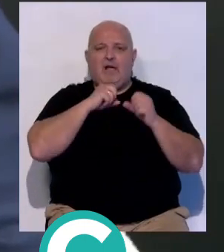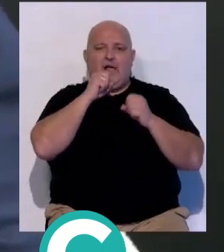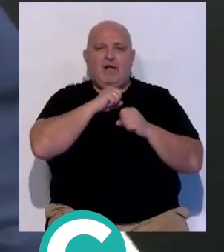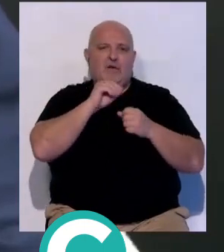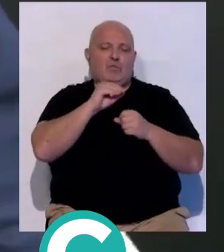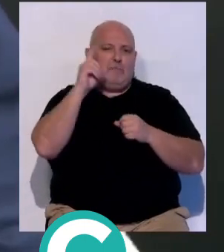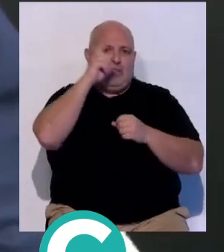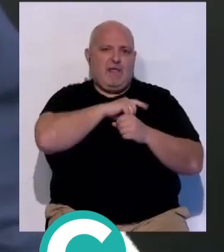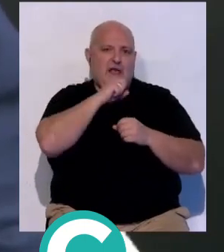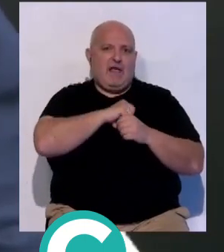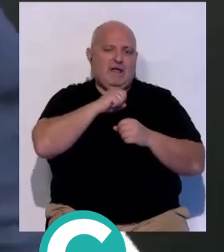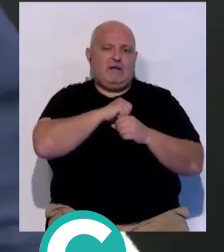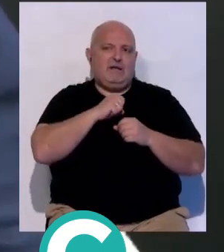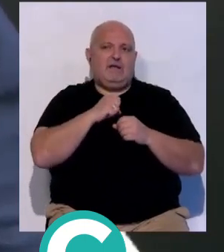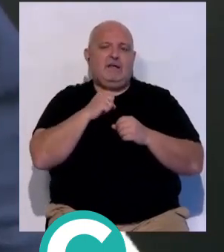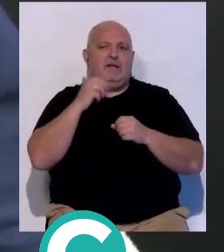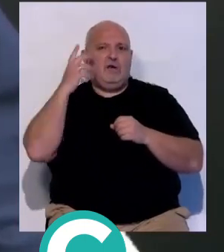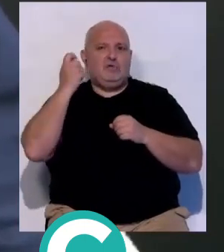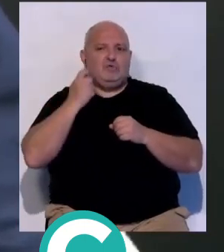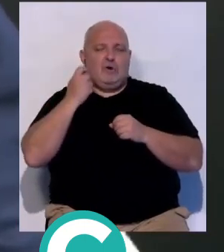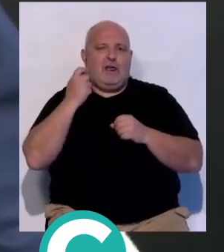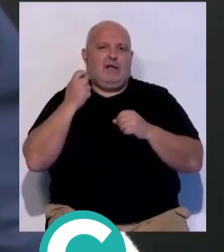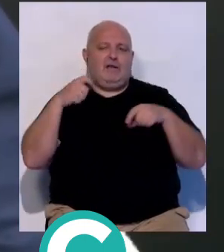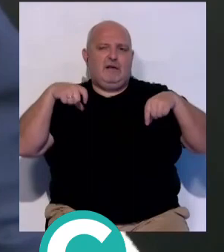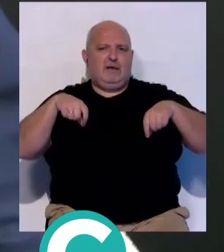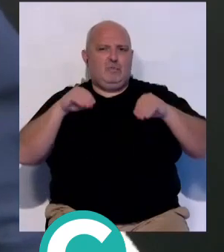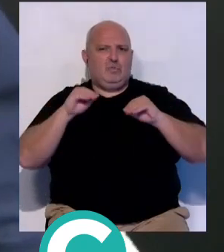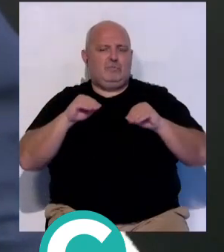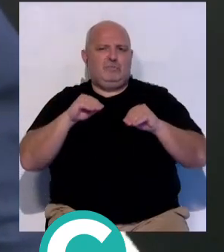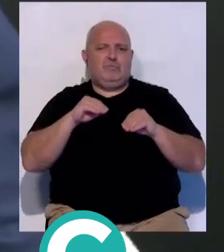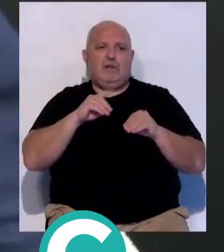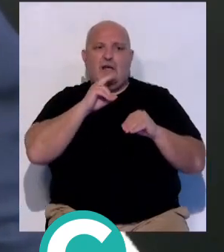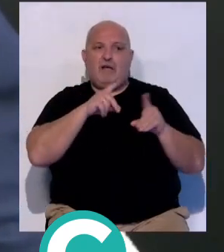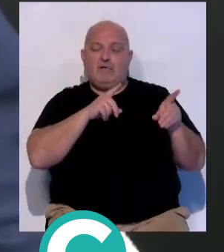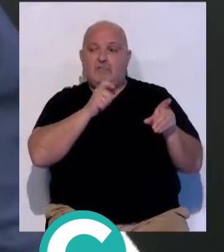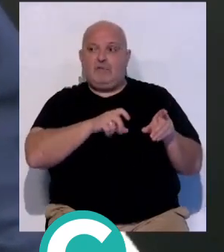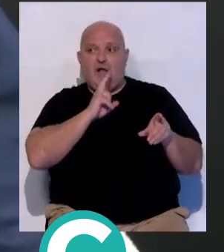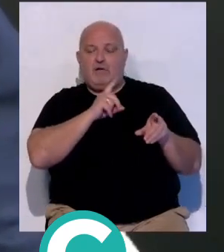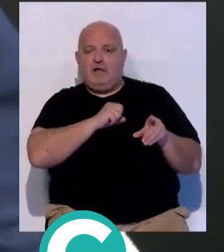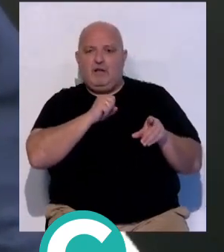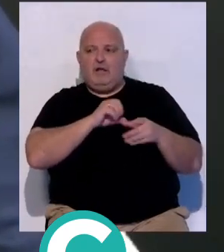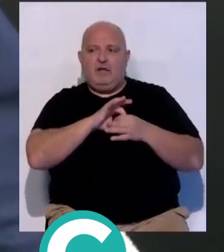Real Madrid Entonces el capital de osasuna sola viene y mira que fulano está cantando el himno